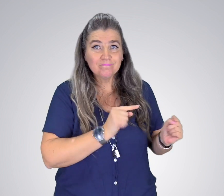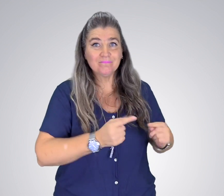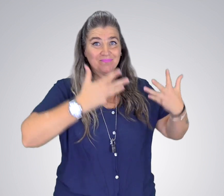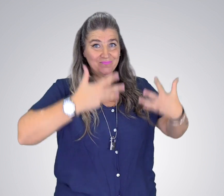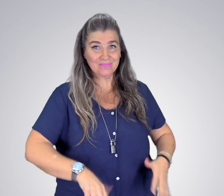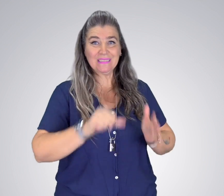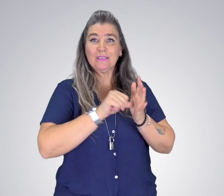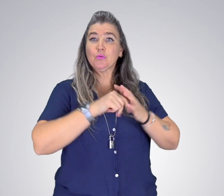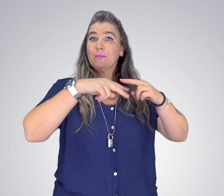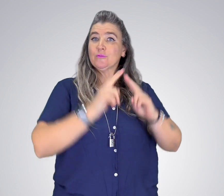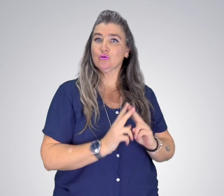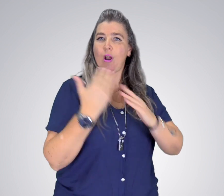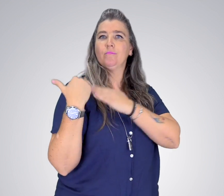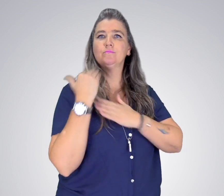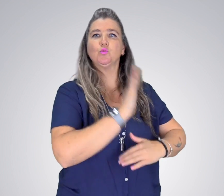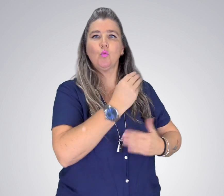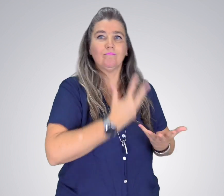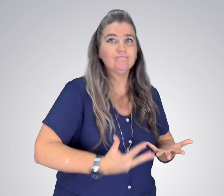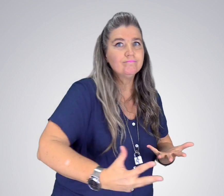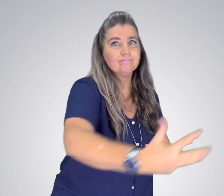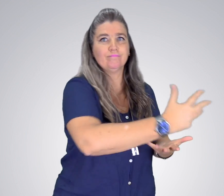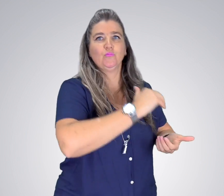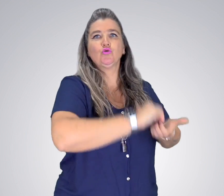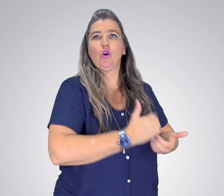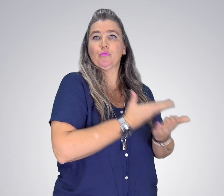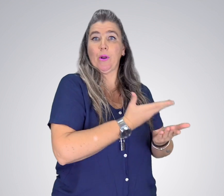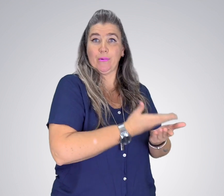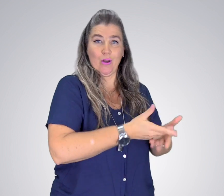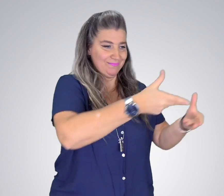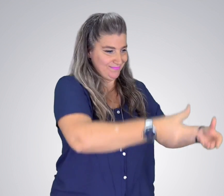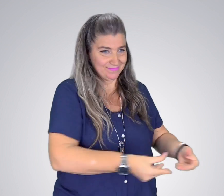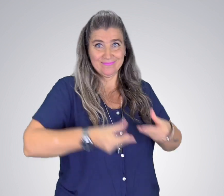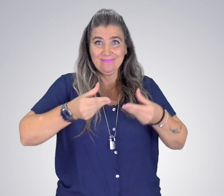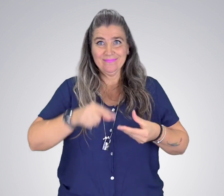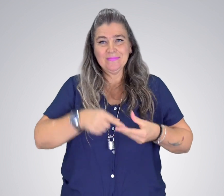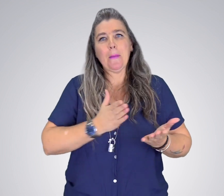Al termine del confronto, la Sezione Provinciale ENS raccoglierà le proposte di modifica